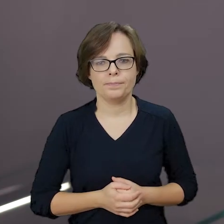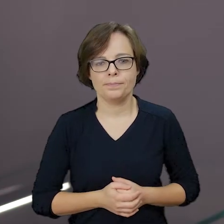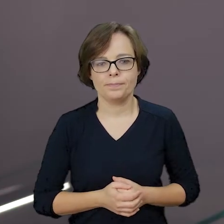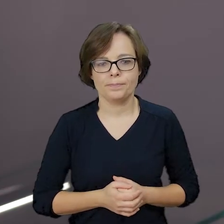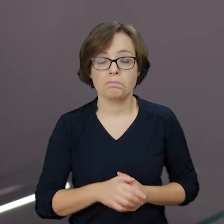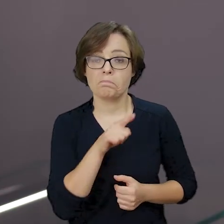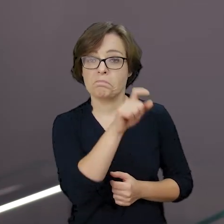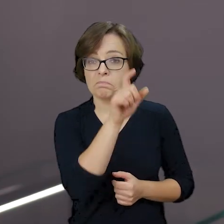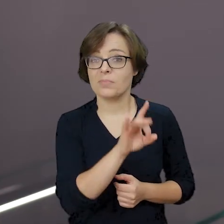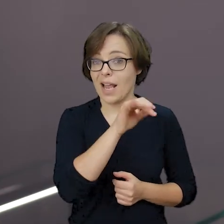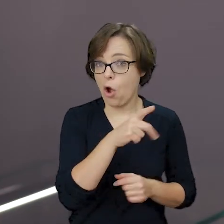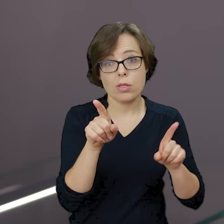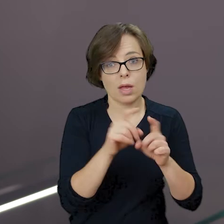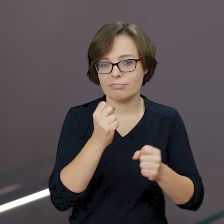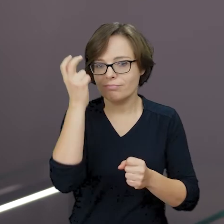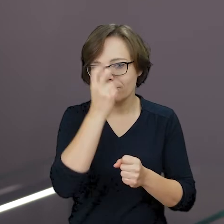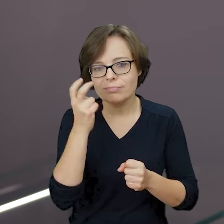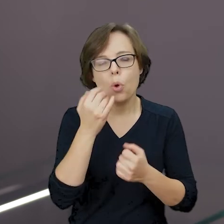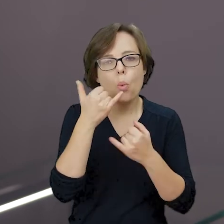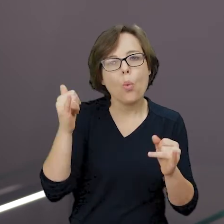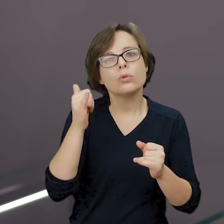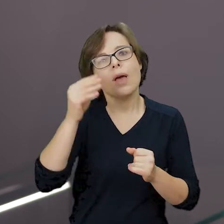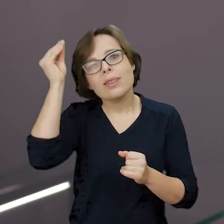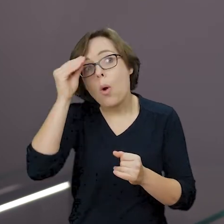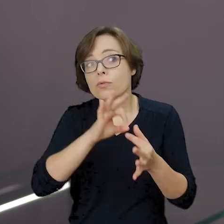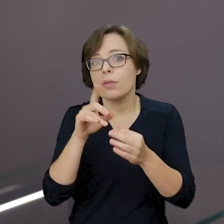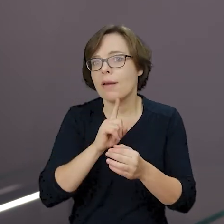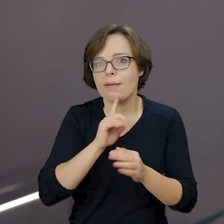Gaon wykazywał również zainteresowanie naukami świeckimi, do czego też zachęcał swoich uczniów.